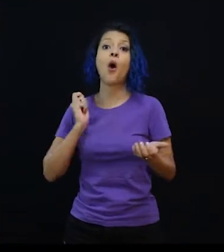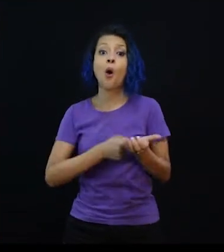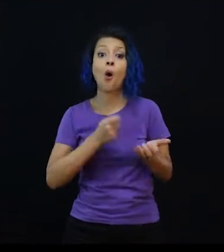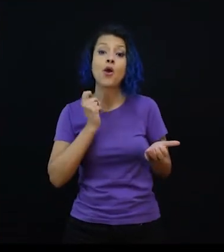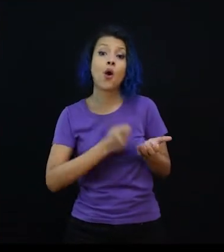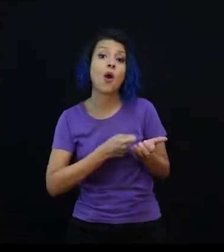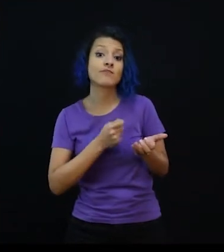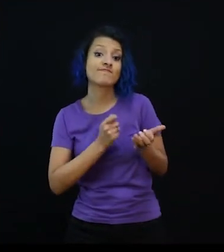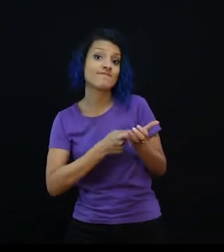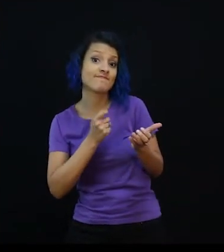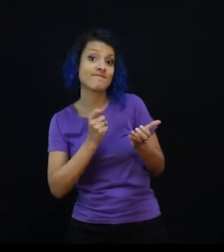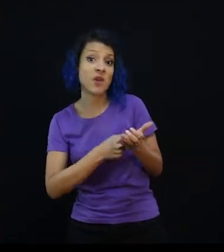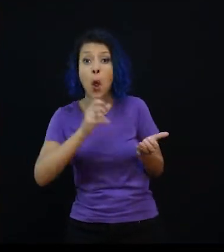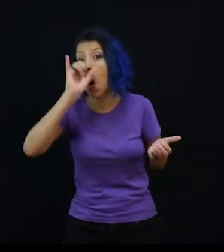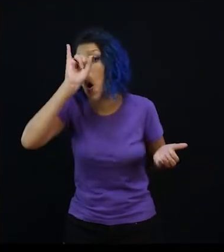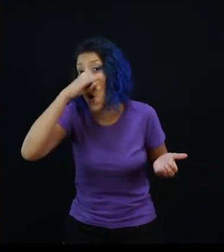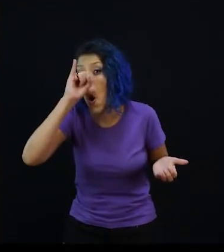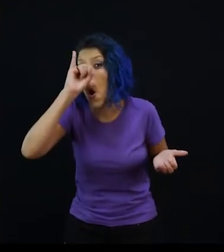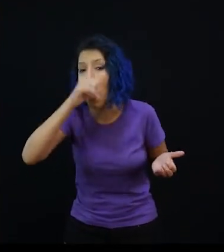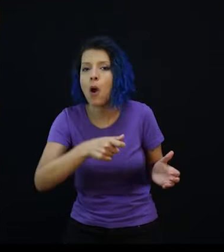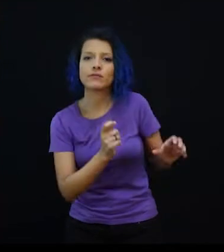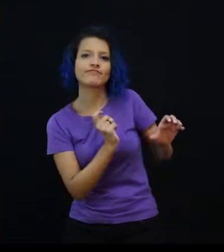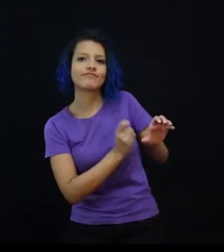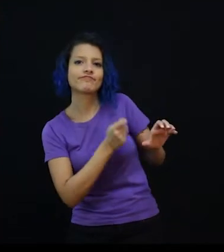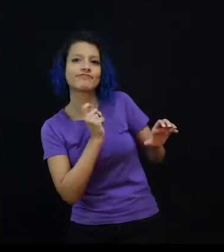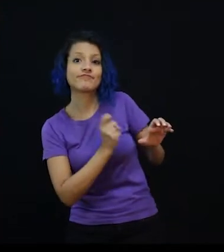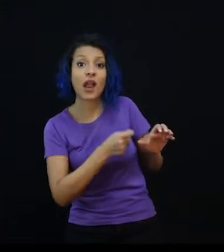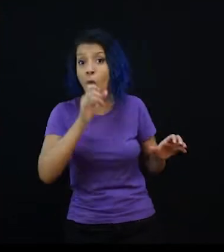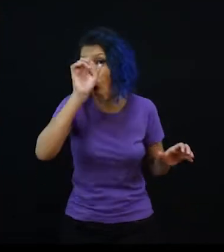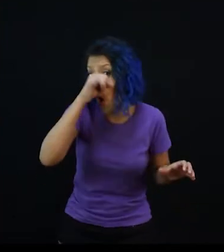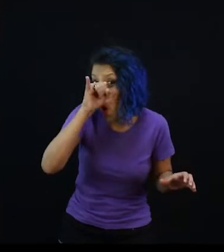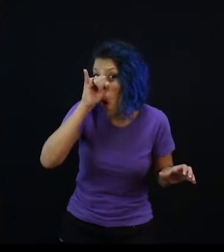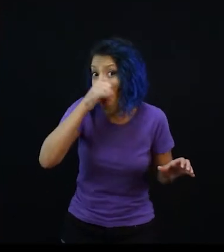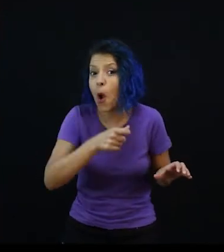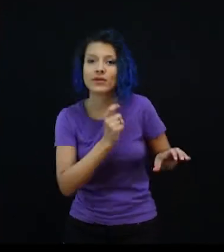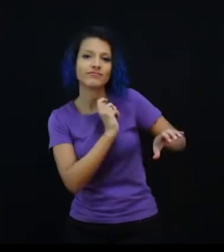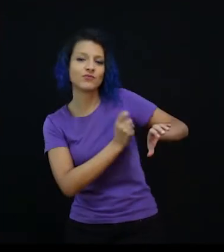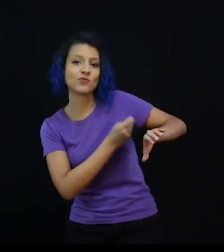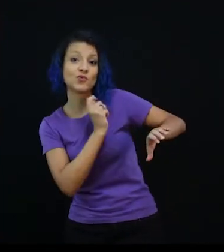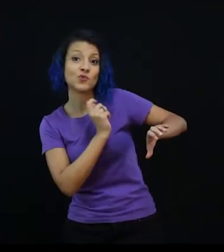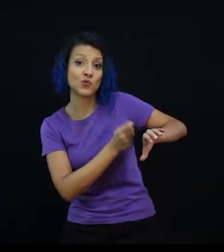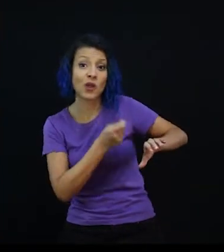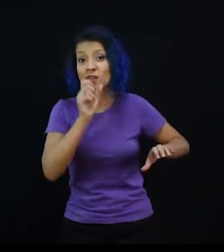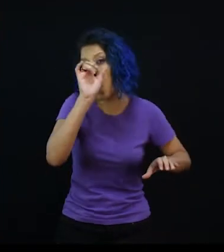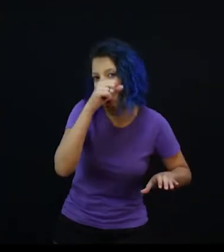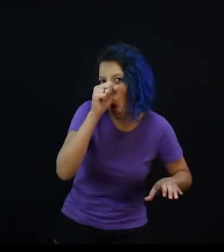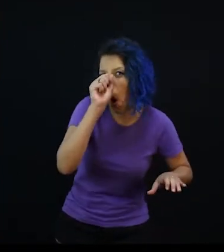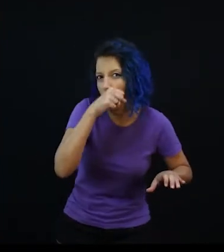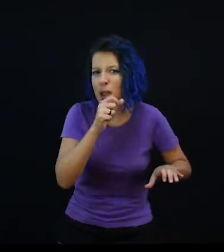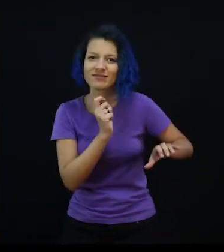Oin oin